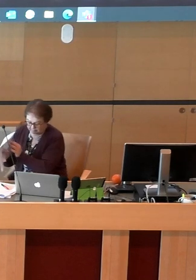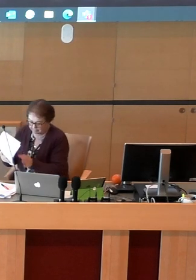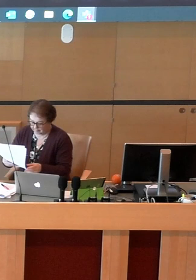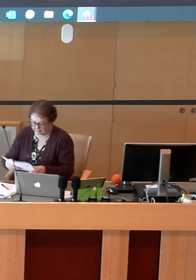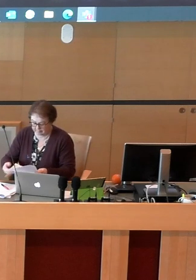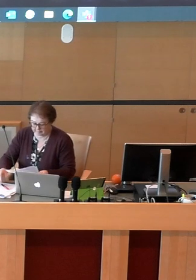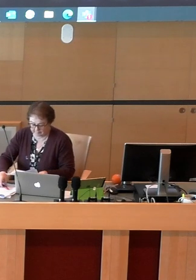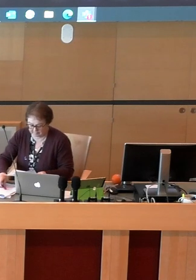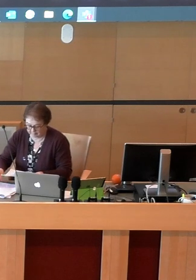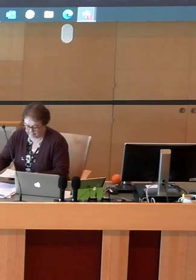Servin ambassader